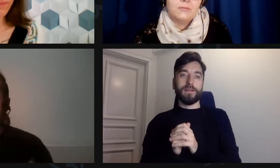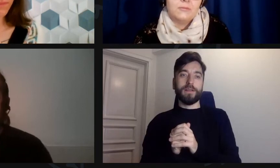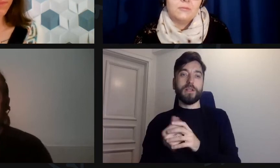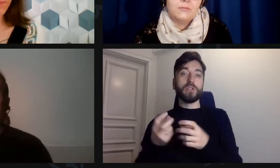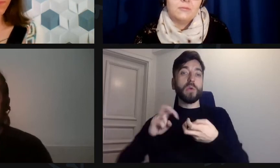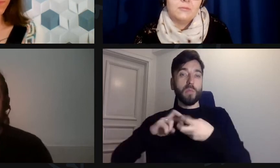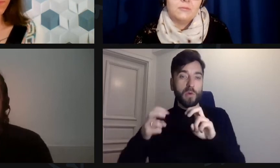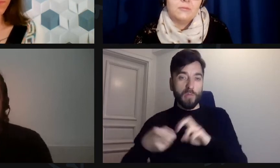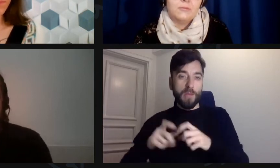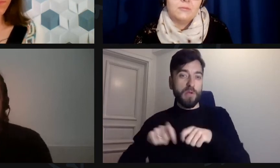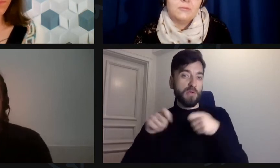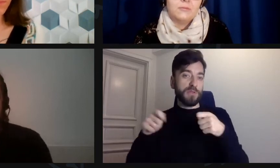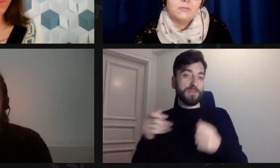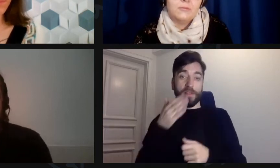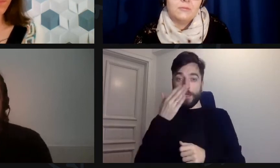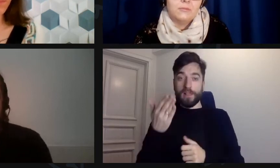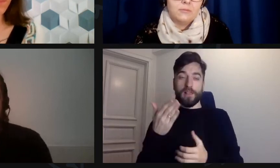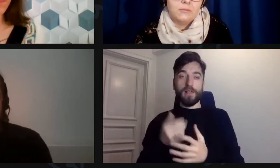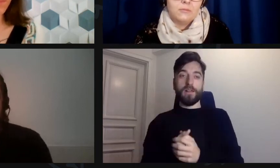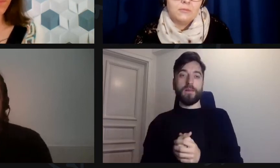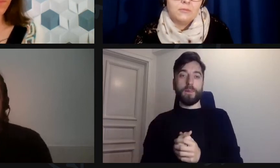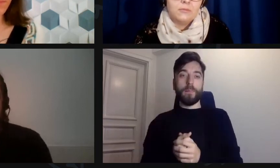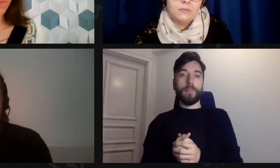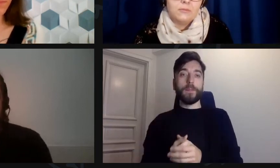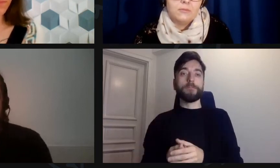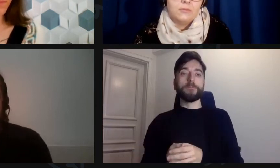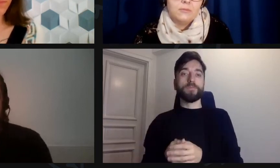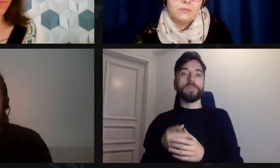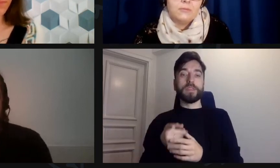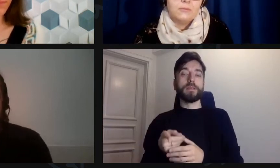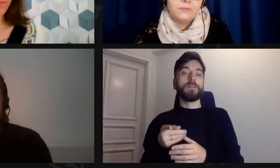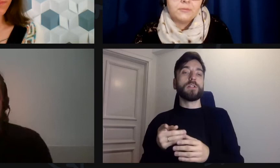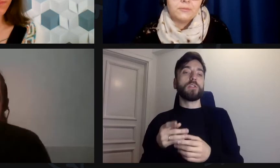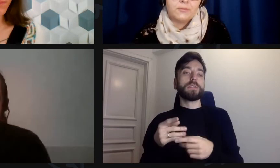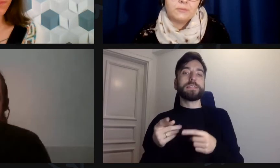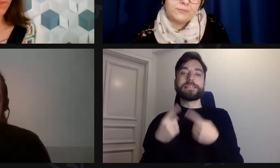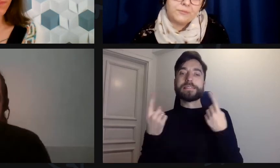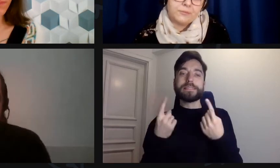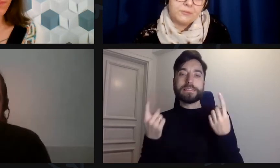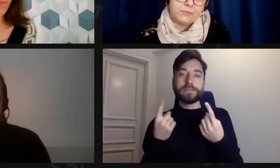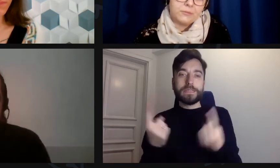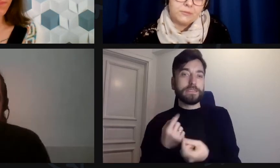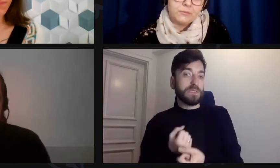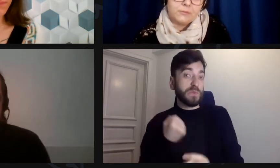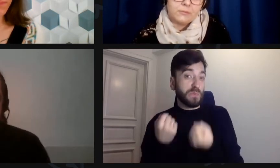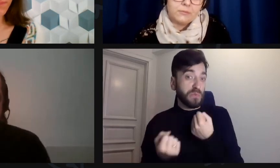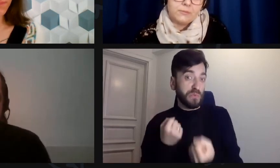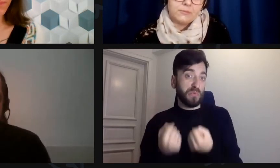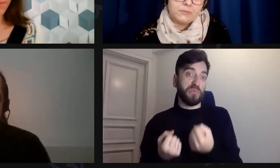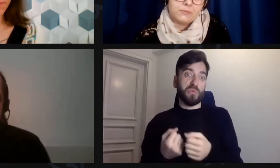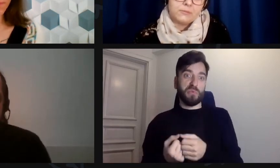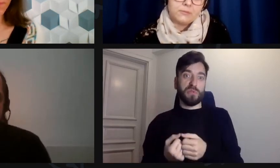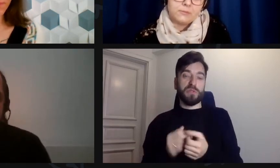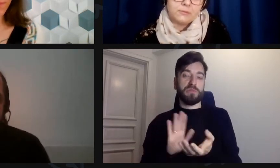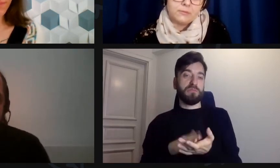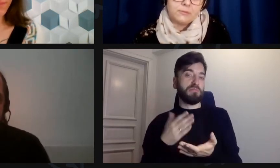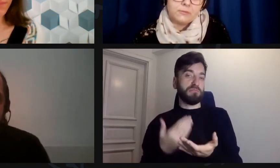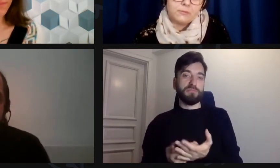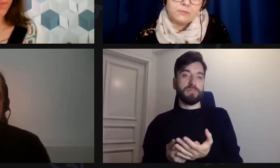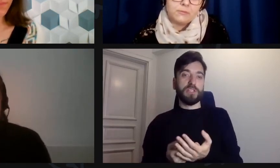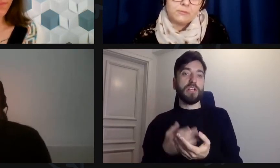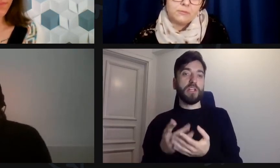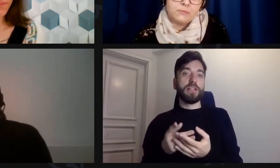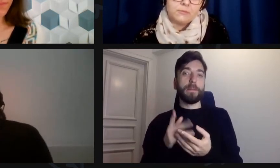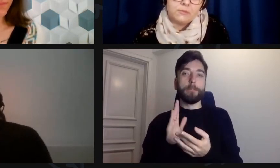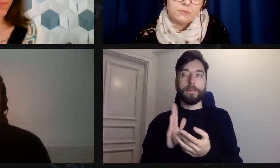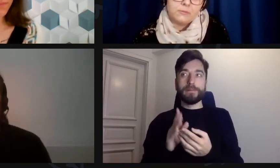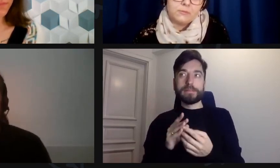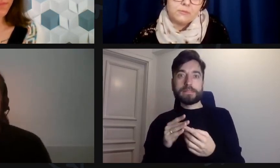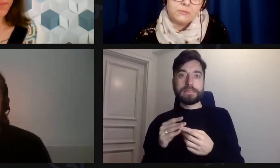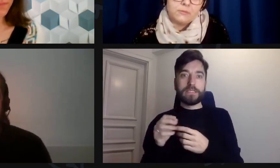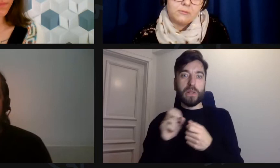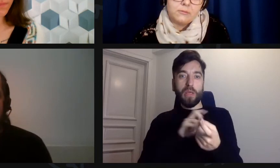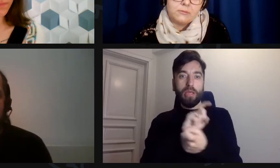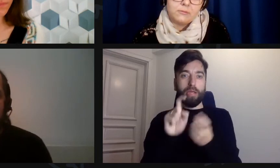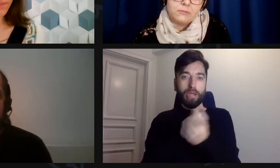Są długo ze sobą, wchodzą w trudne sytuacje, w relacjach konfliktowych, nad którymi możemy pracować